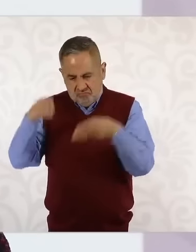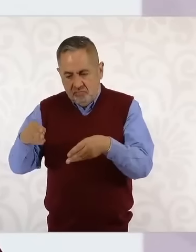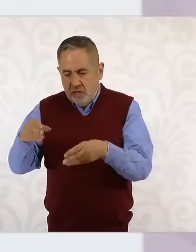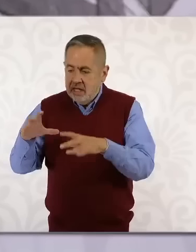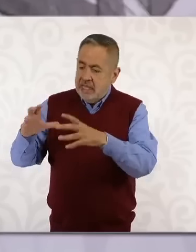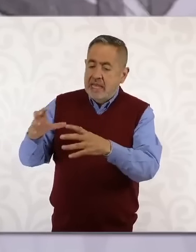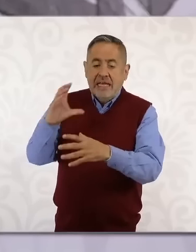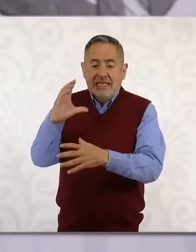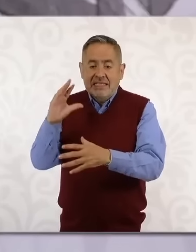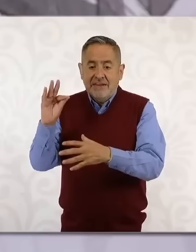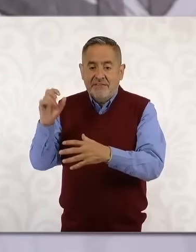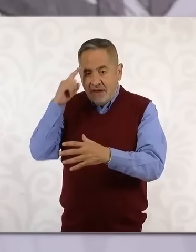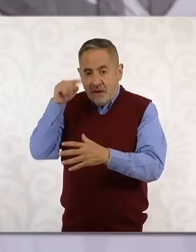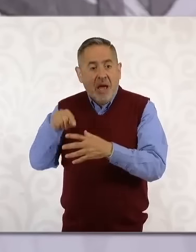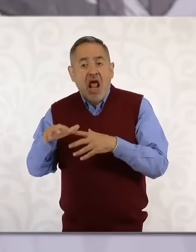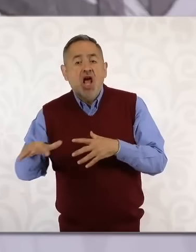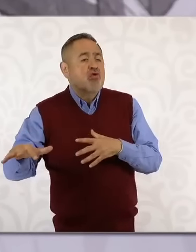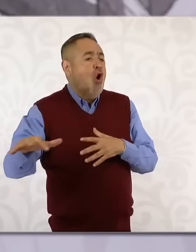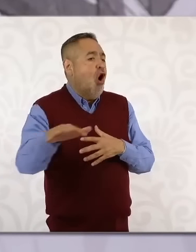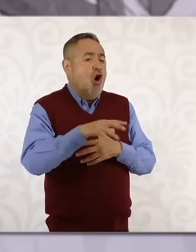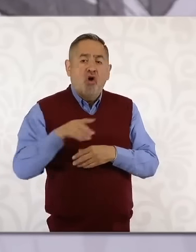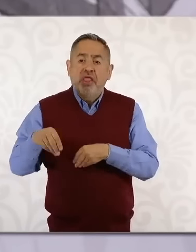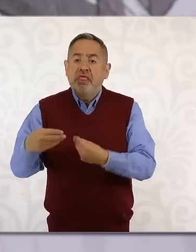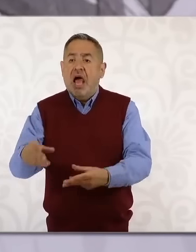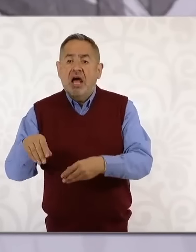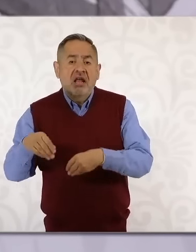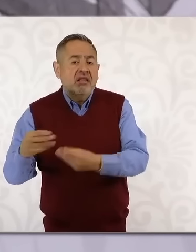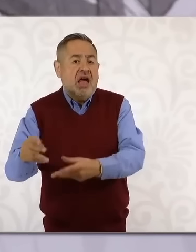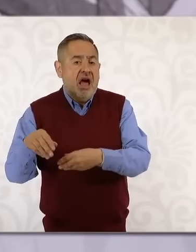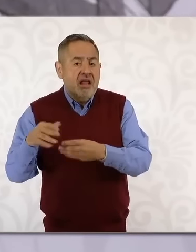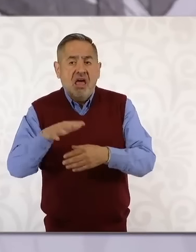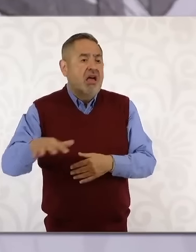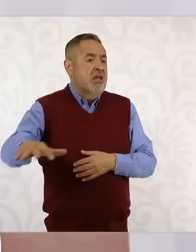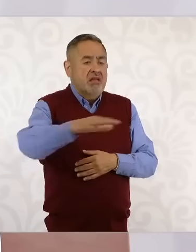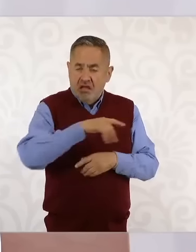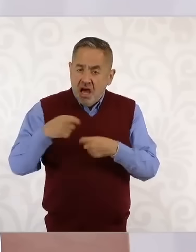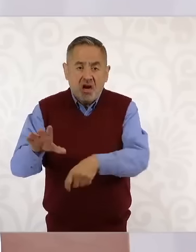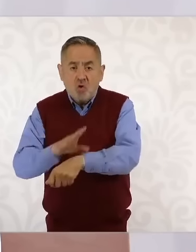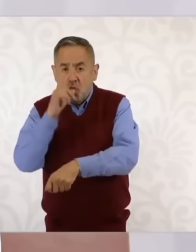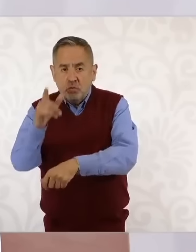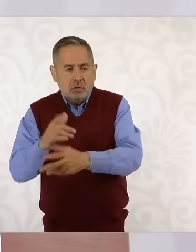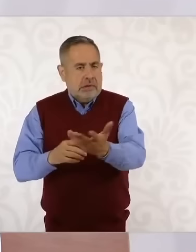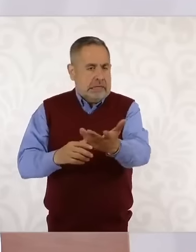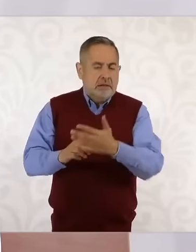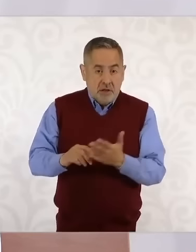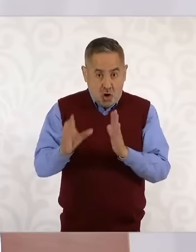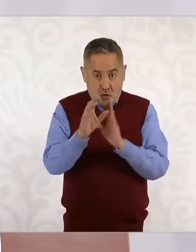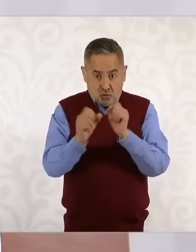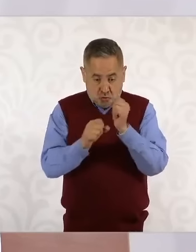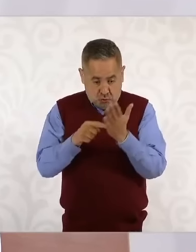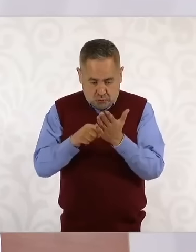público de rescate de lo público. Se cambia la Constitución y a partir de ahí se cambian